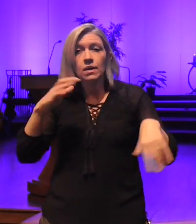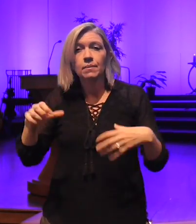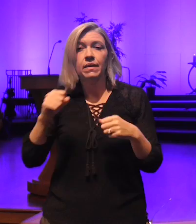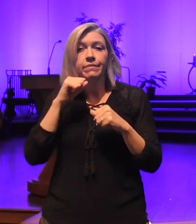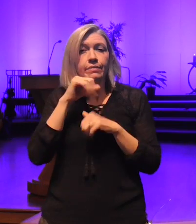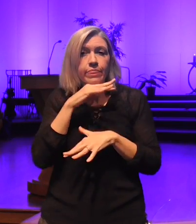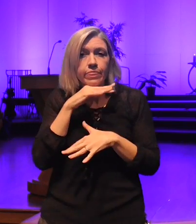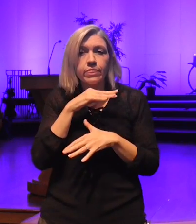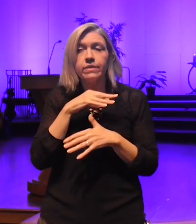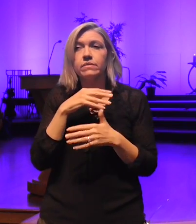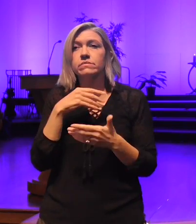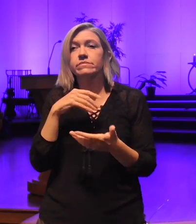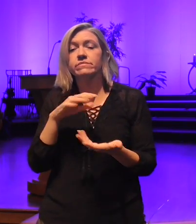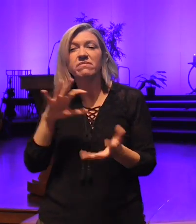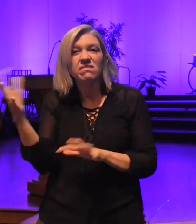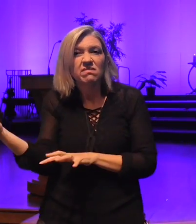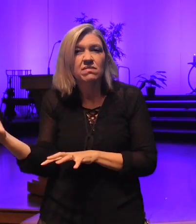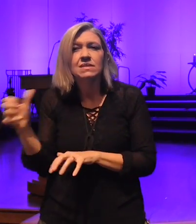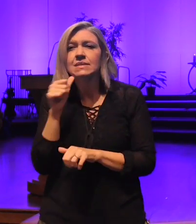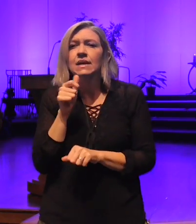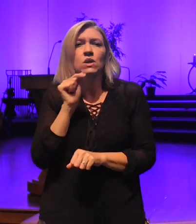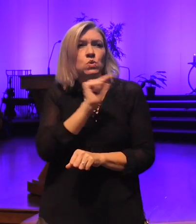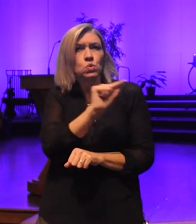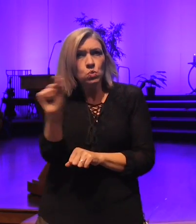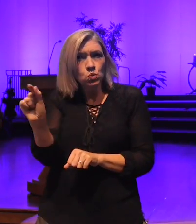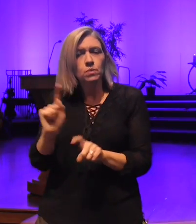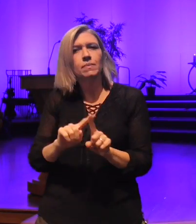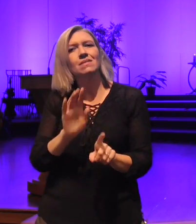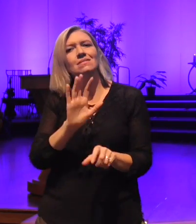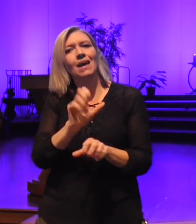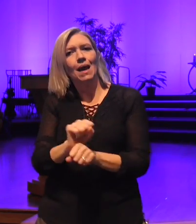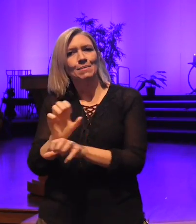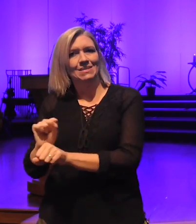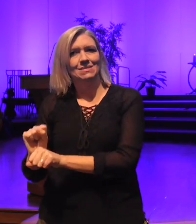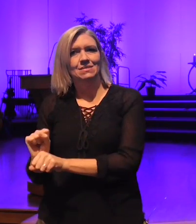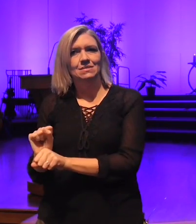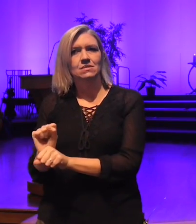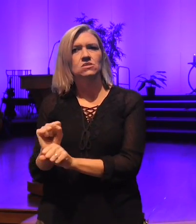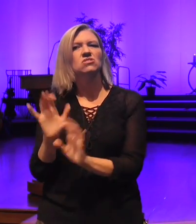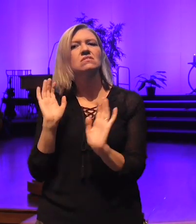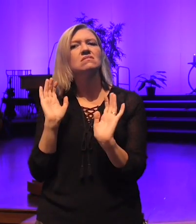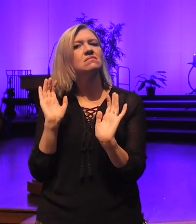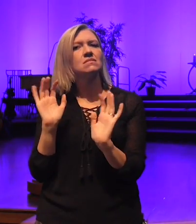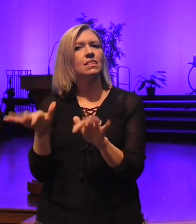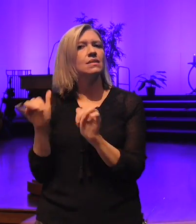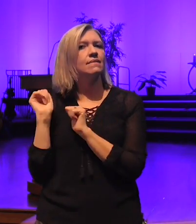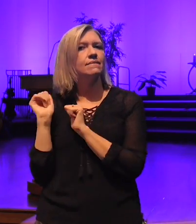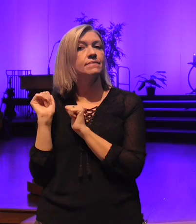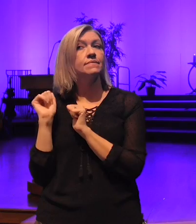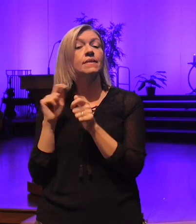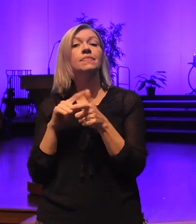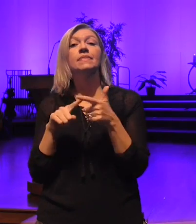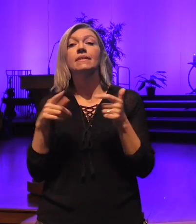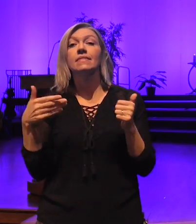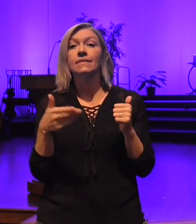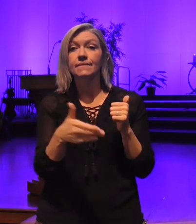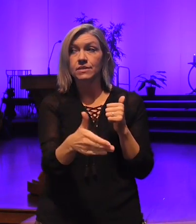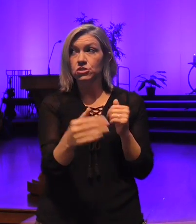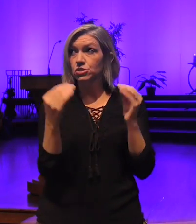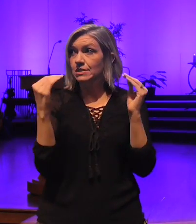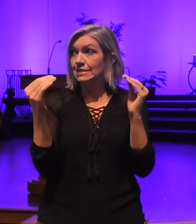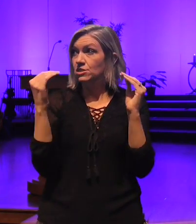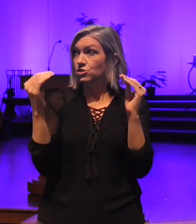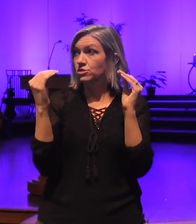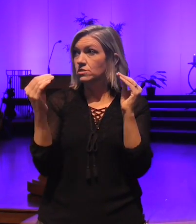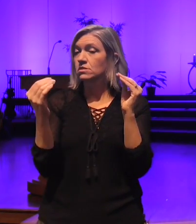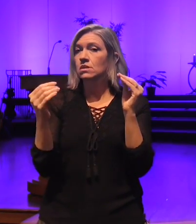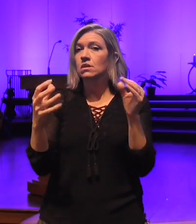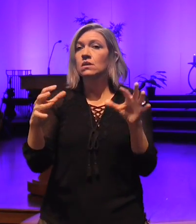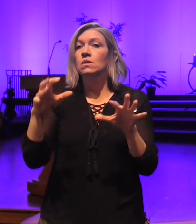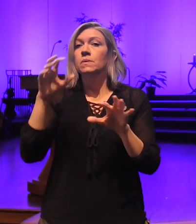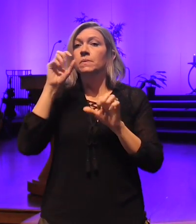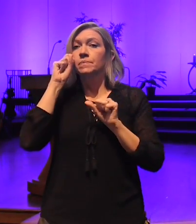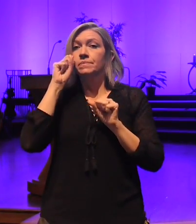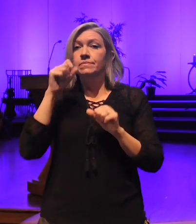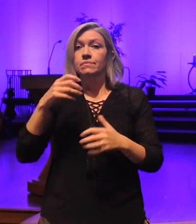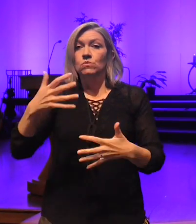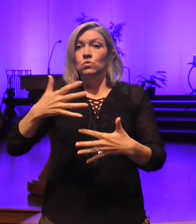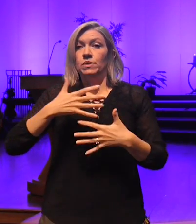No eres tú, son solo hábitos, sal de ahí entonces. ese pez nos enseña a respirar, respirar,